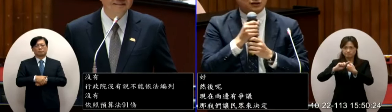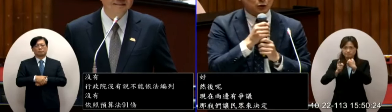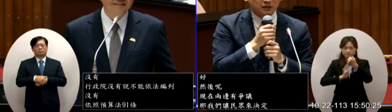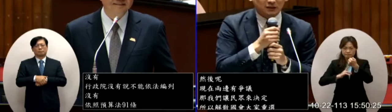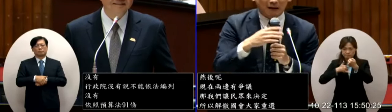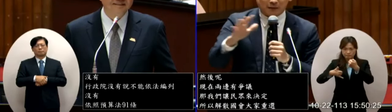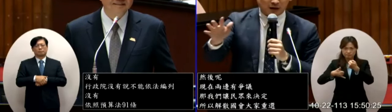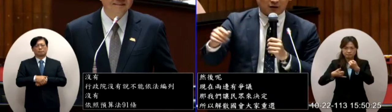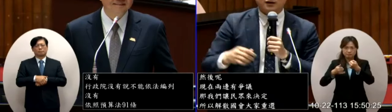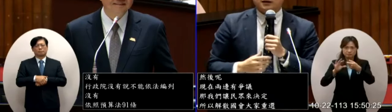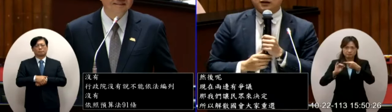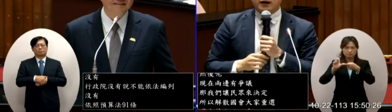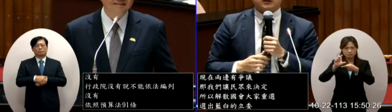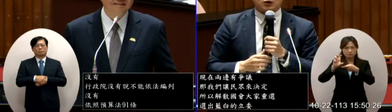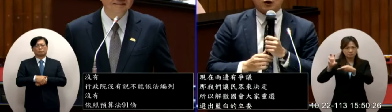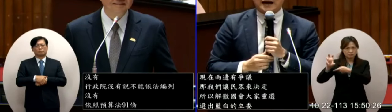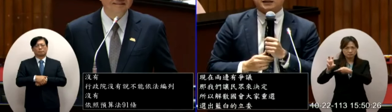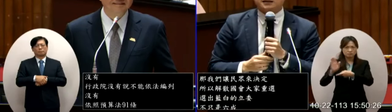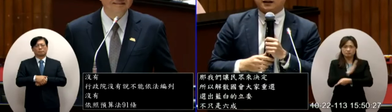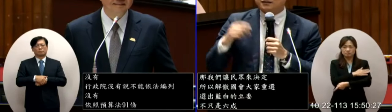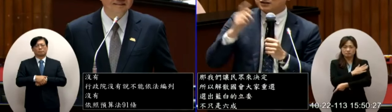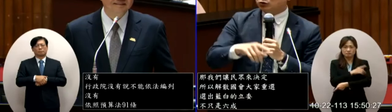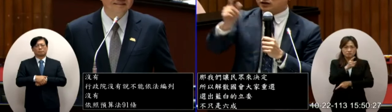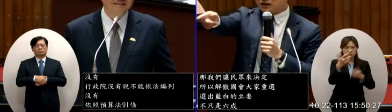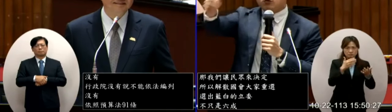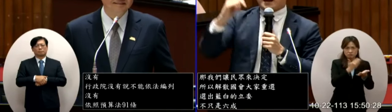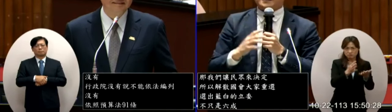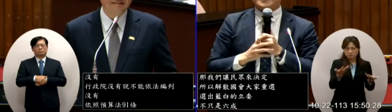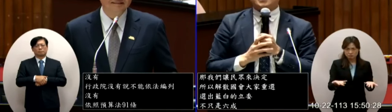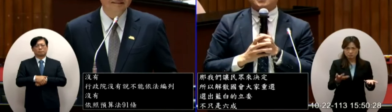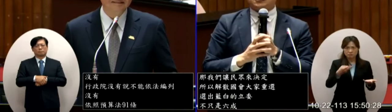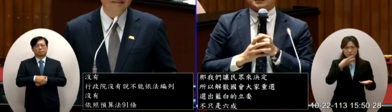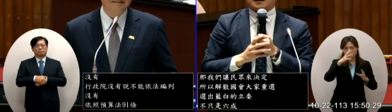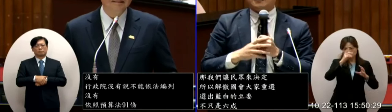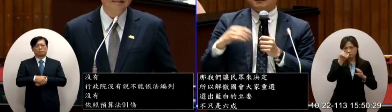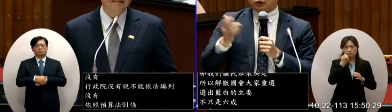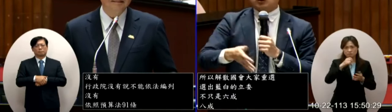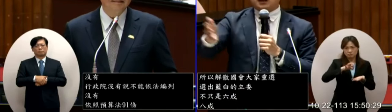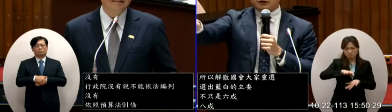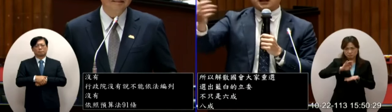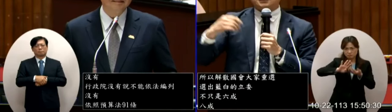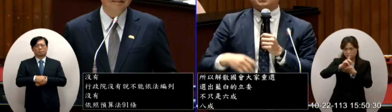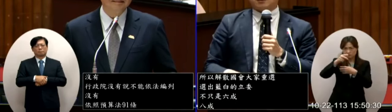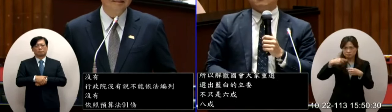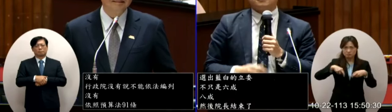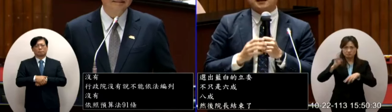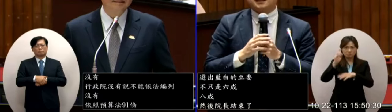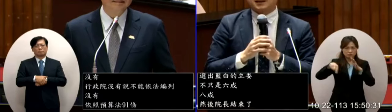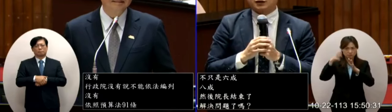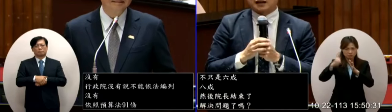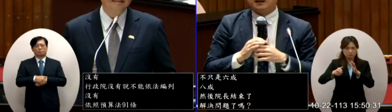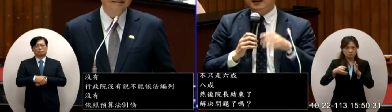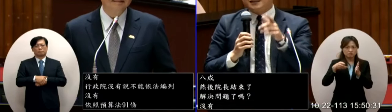解決問題了嗎 沒有 因為總統賴清德 繼續提另外一個人當行政院長 比如說提名陳時中當行政院長